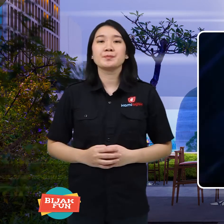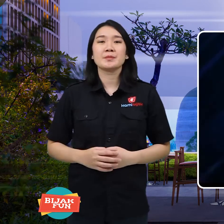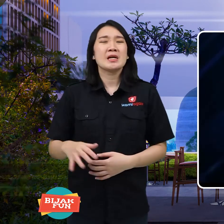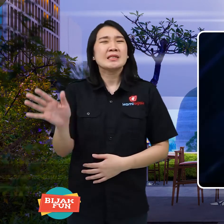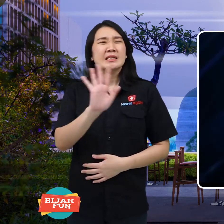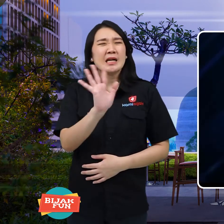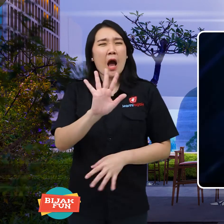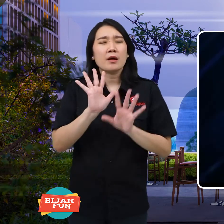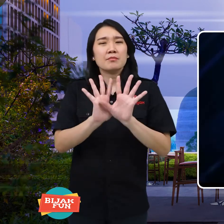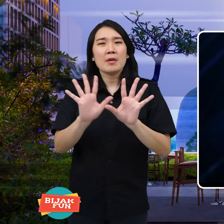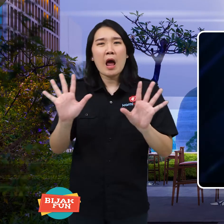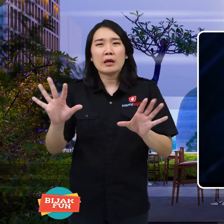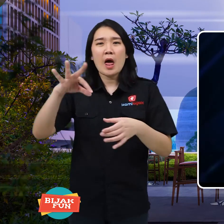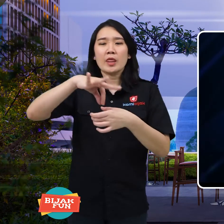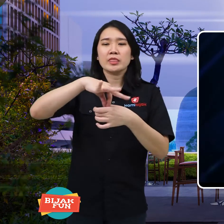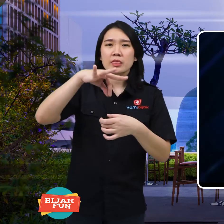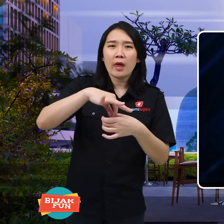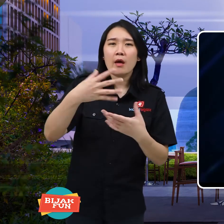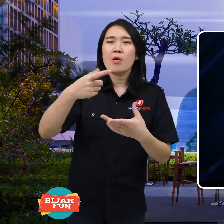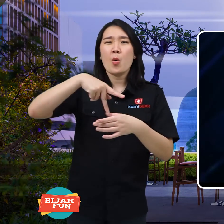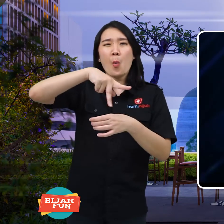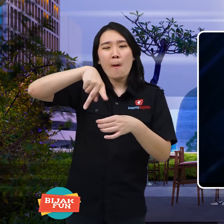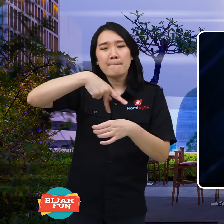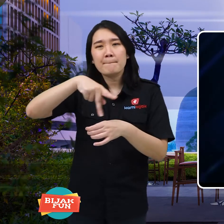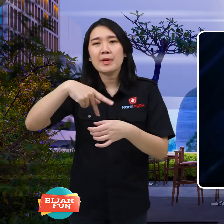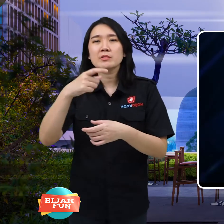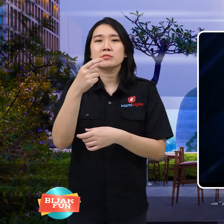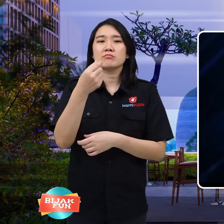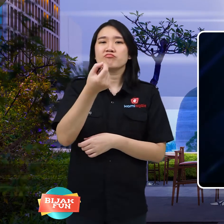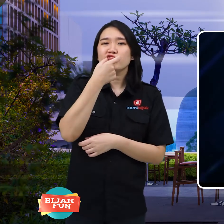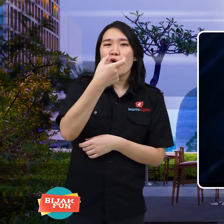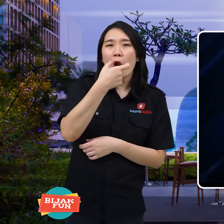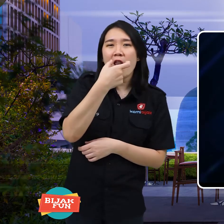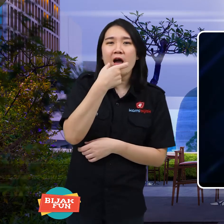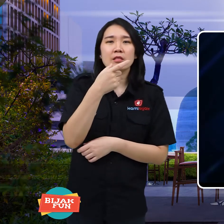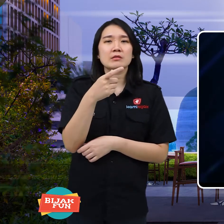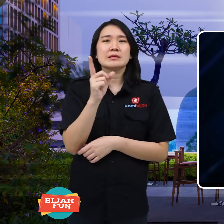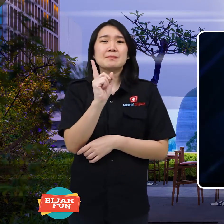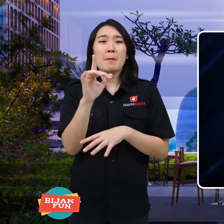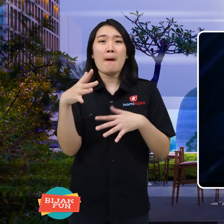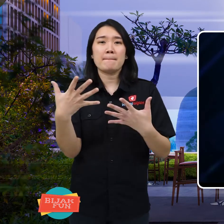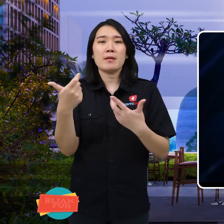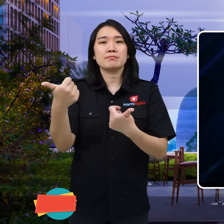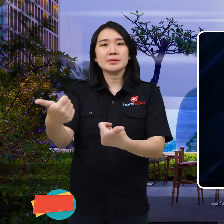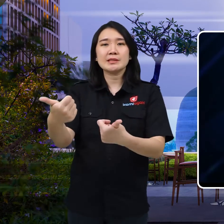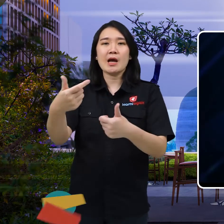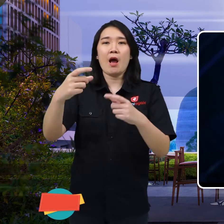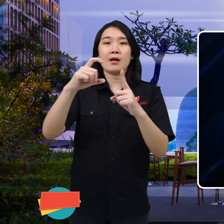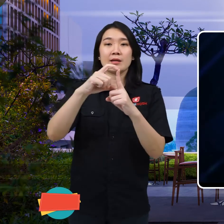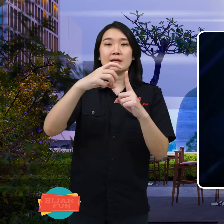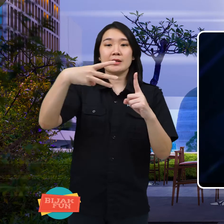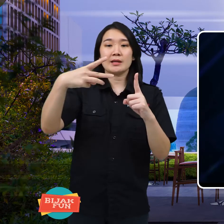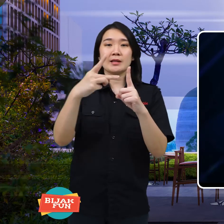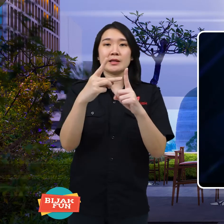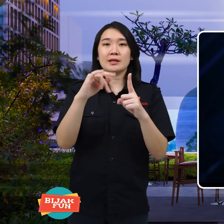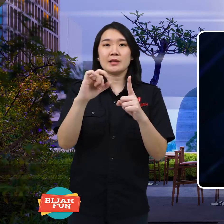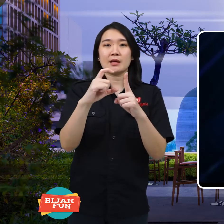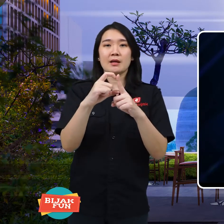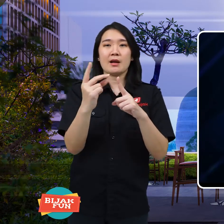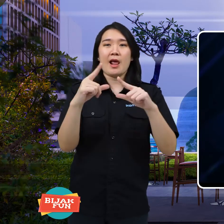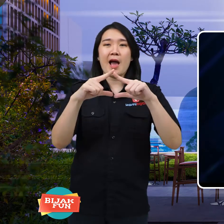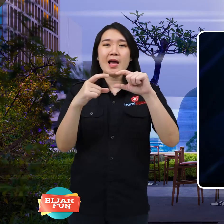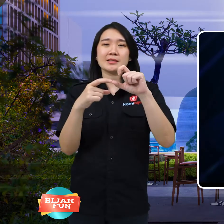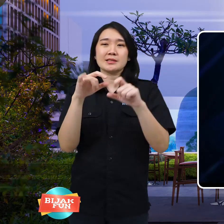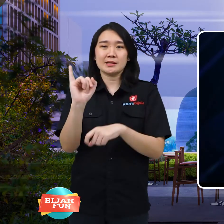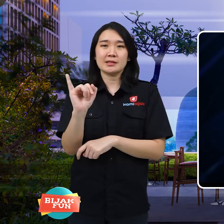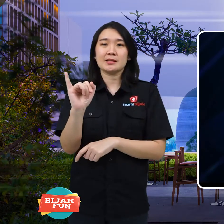Jangan banyak minum teh, kopi dan coklat karena dapat menyebabkan dehidrasi,